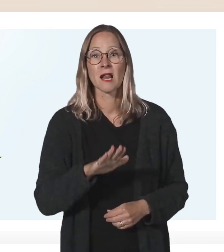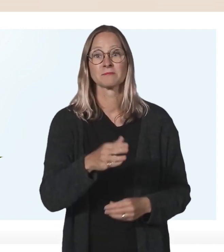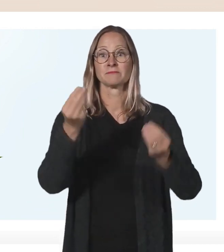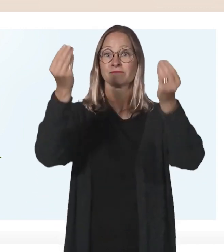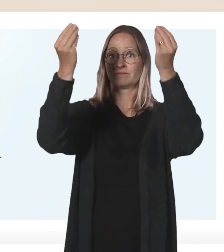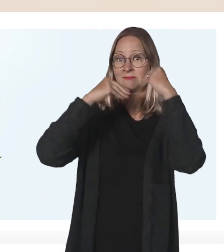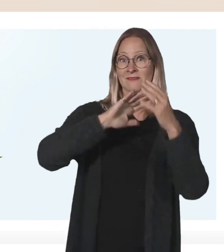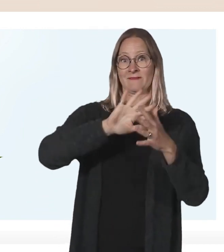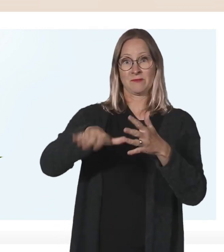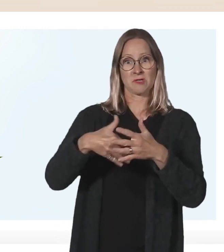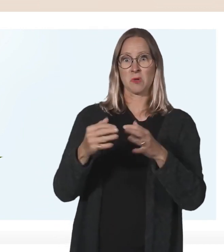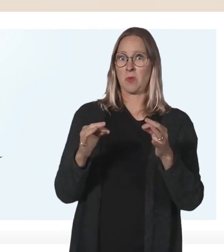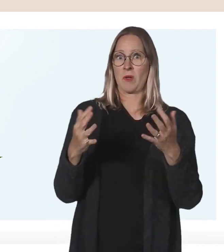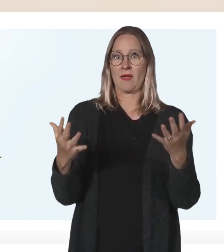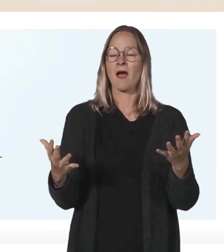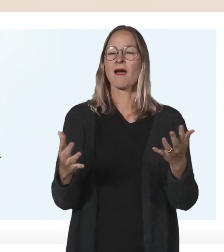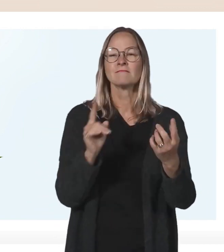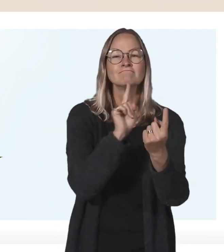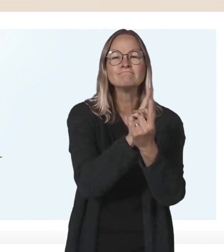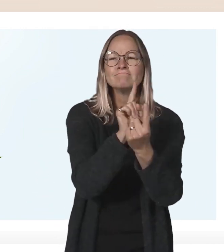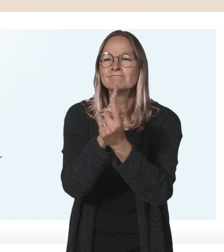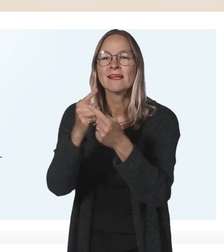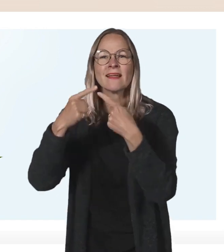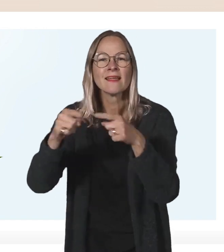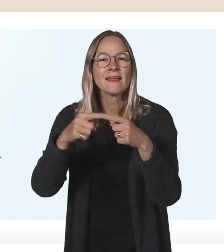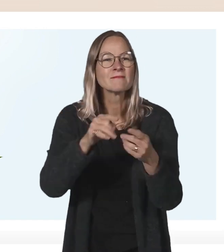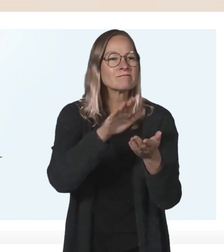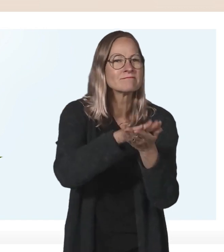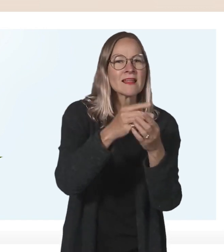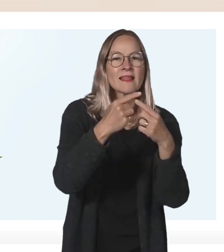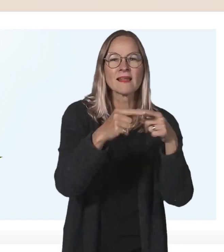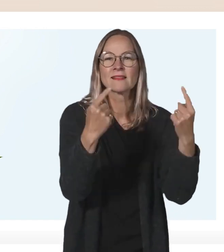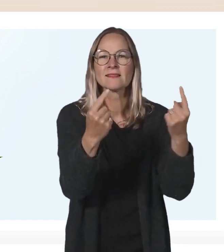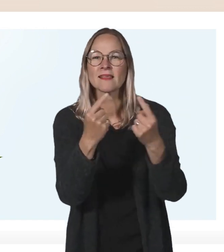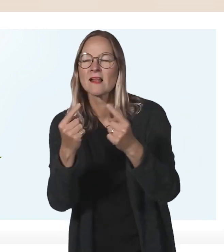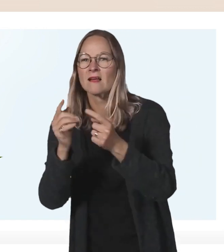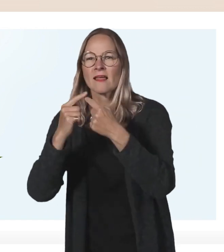Lapsi oppii viittomakieltä tapaamalla erilaisissa tilanteissa -